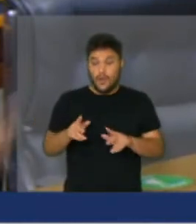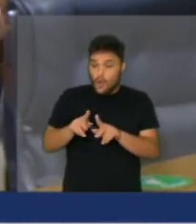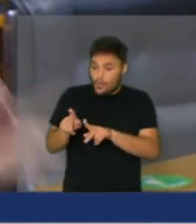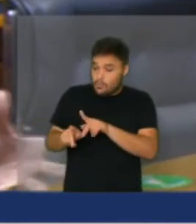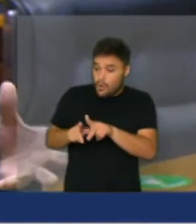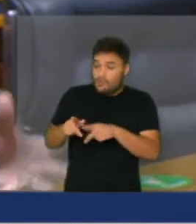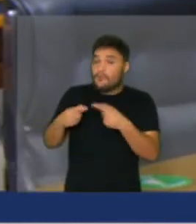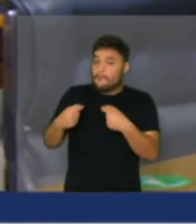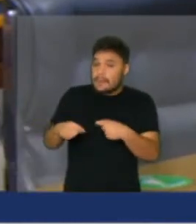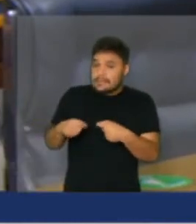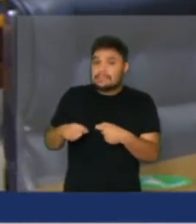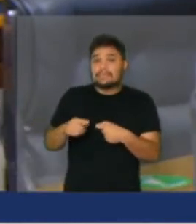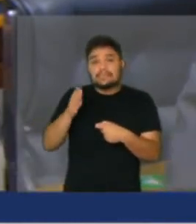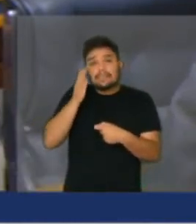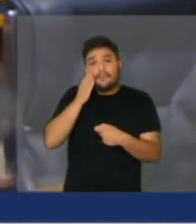AQUI O POVO PRECISA TER ESTAS INFORMAÇÕES DITA POR ELE